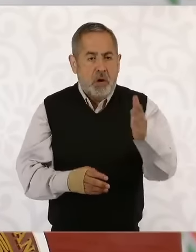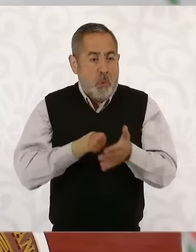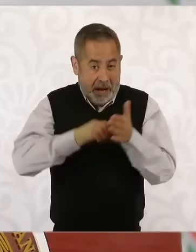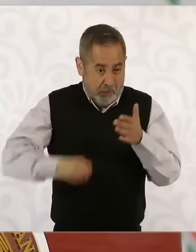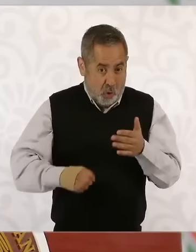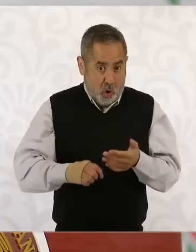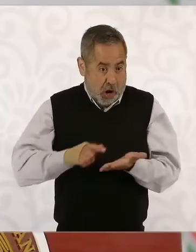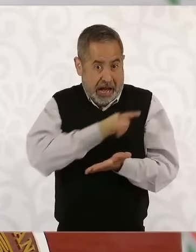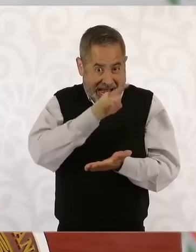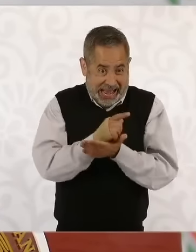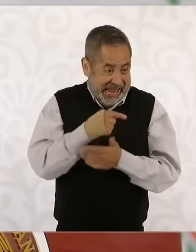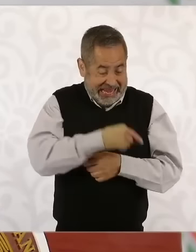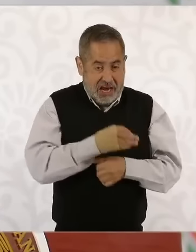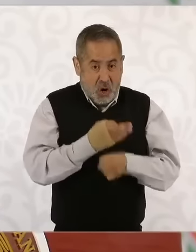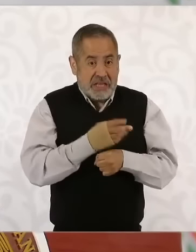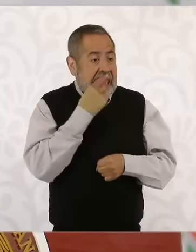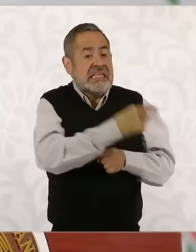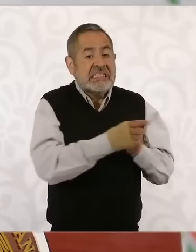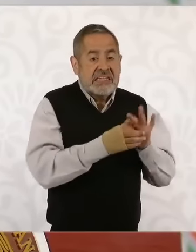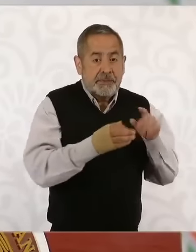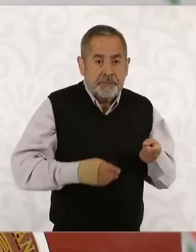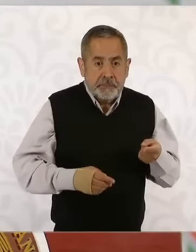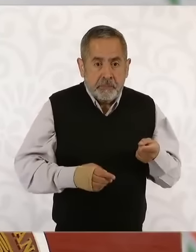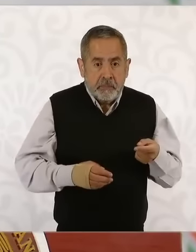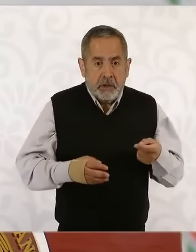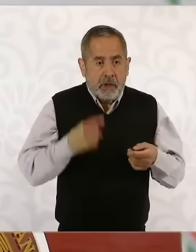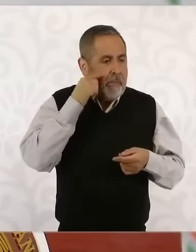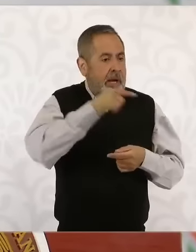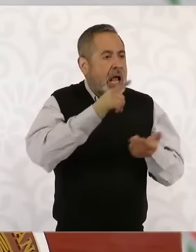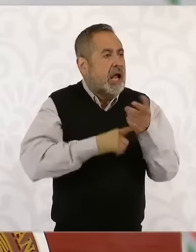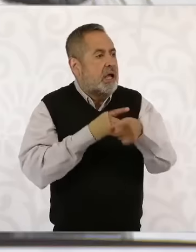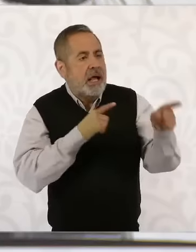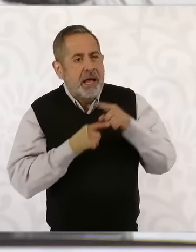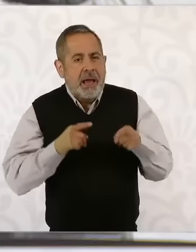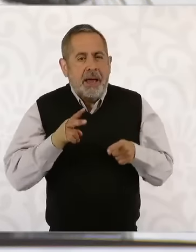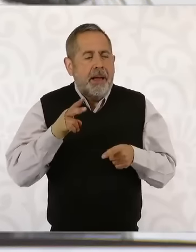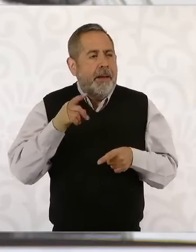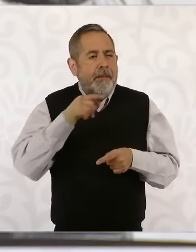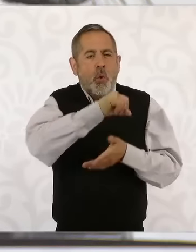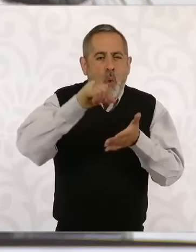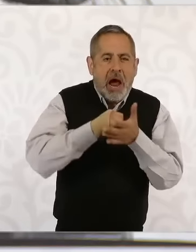que no procede el amparo para la continuación de centros de vicio o de centros de apuesta